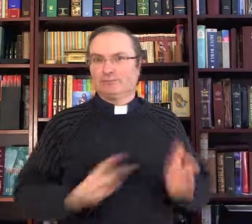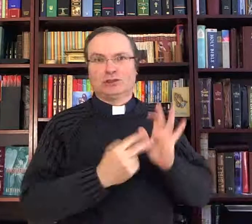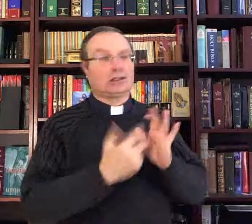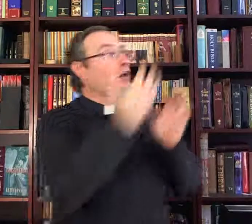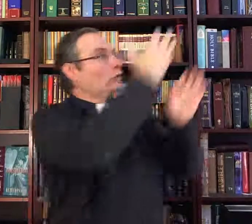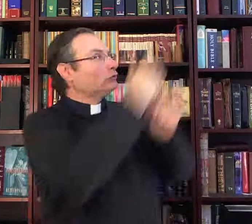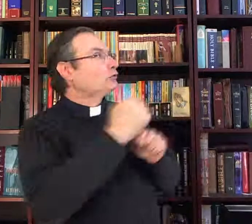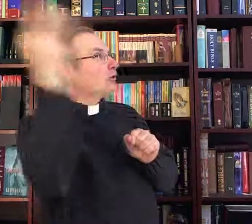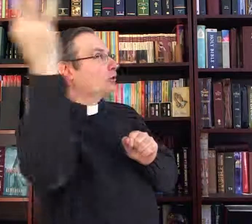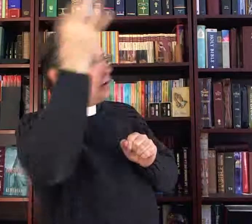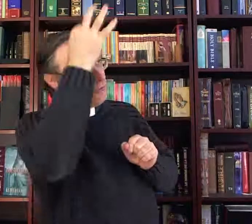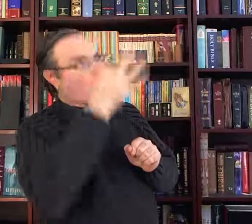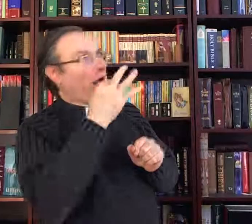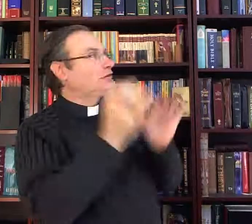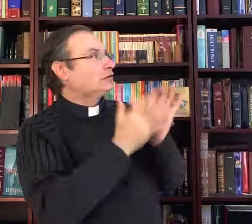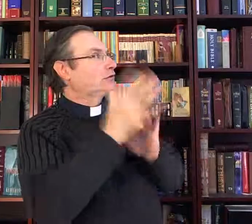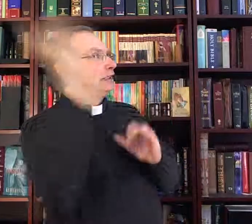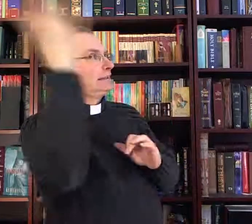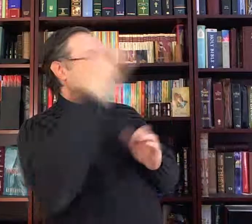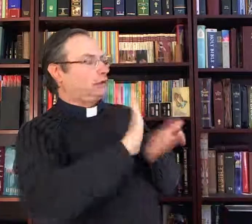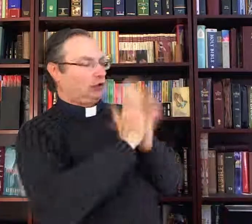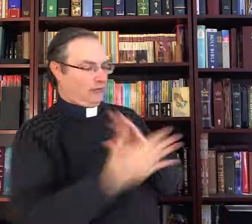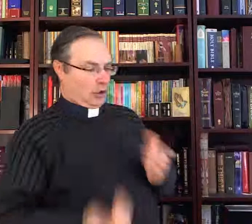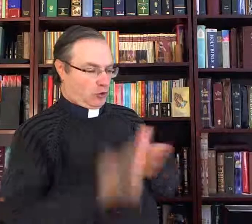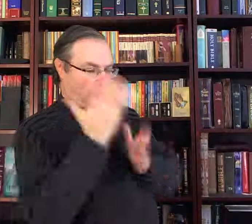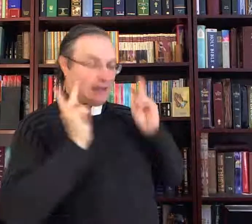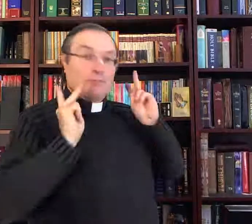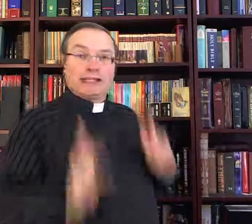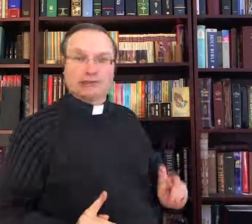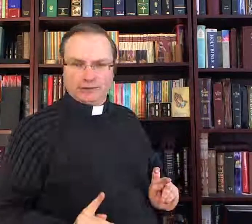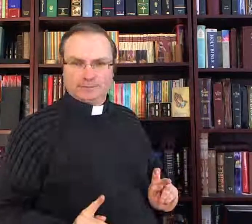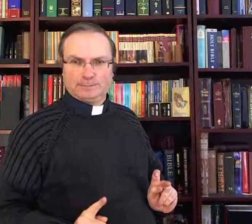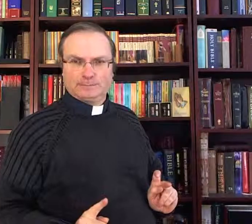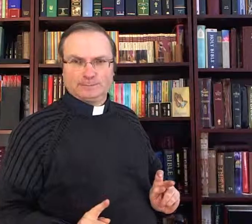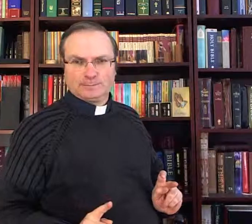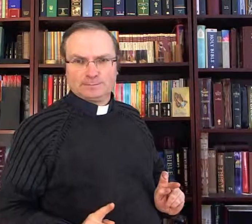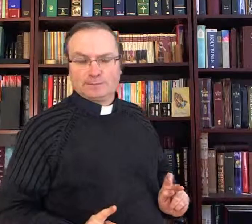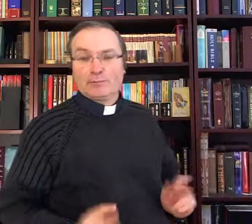Qui signifie qu'on devient une nouvelle personne par l'Esprit en recevant Jésus par la foi.